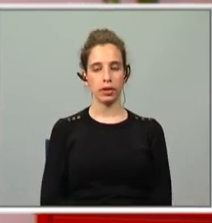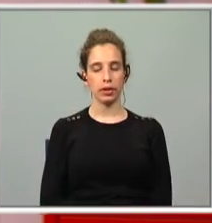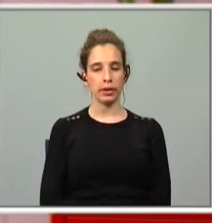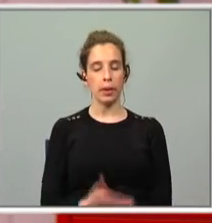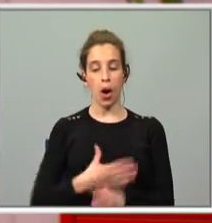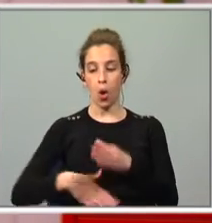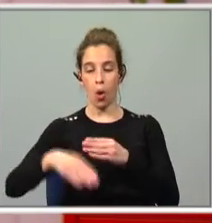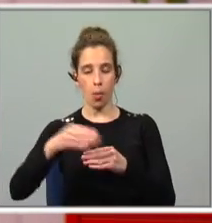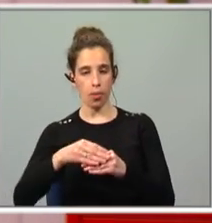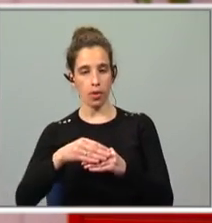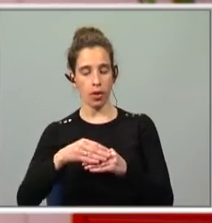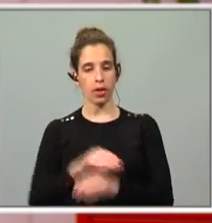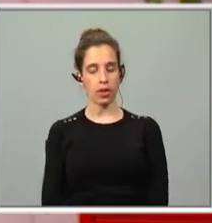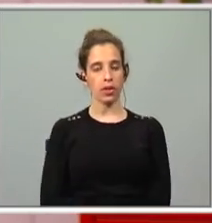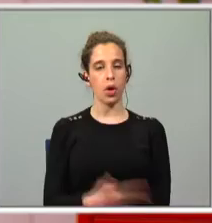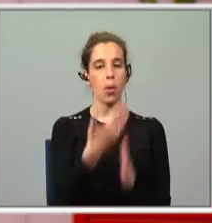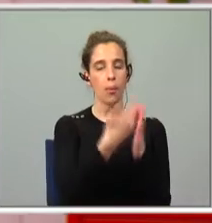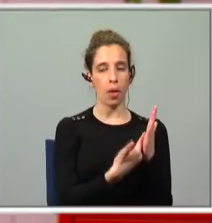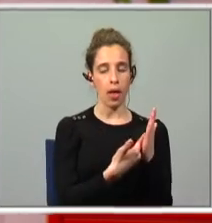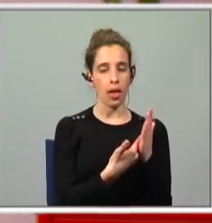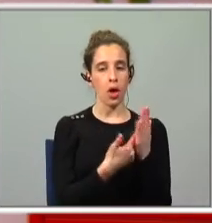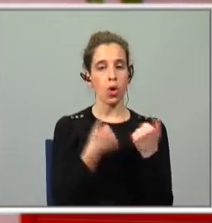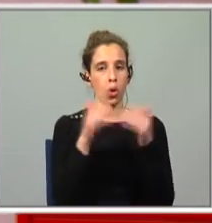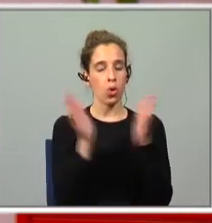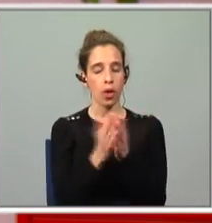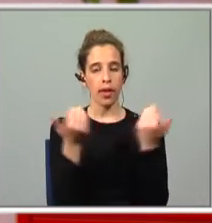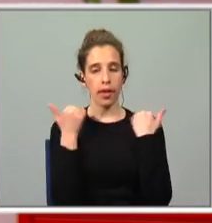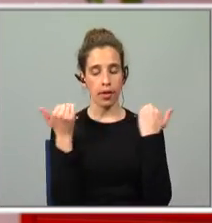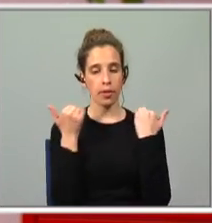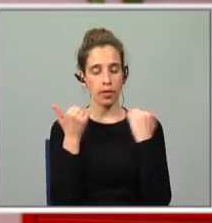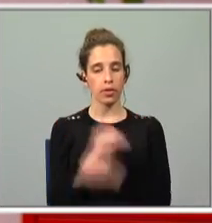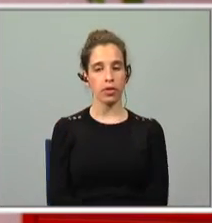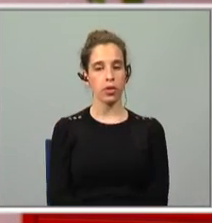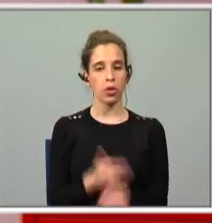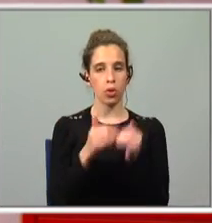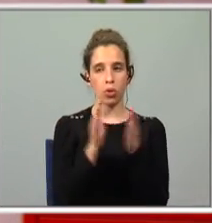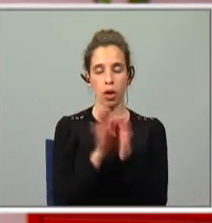completado o nosso lar com todas as informações ou seja com todas as pistas 用所有的東西完成了我們的家信息，即所有線索